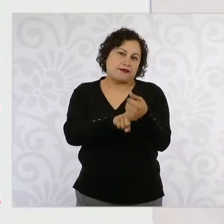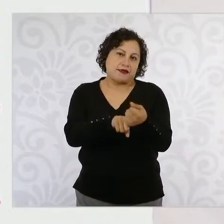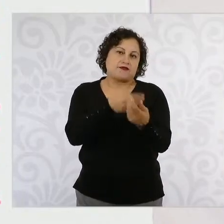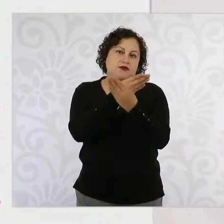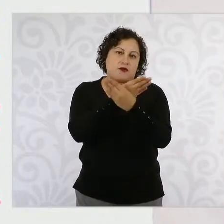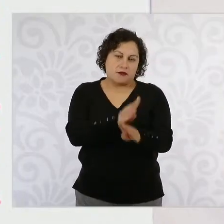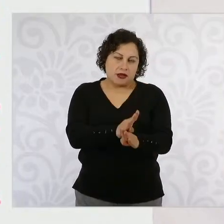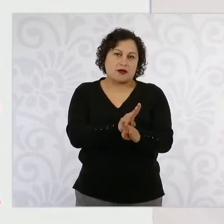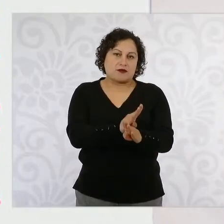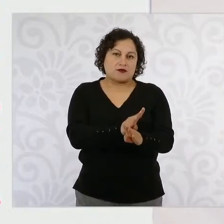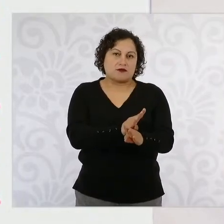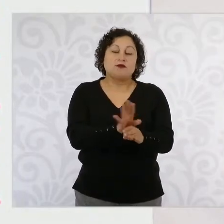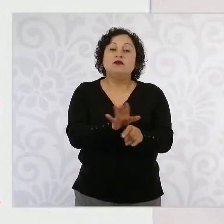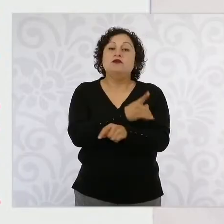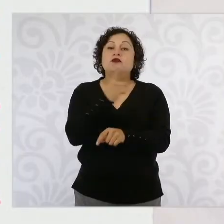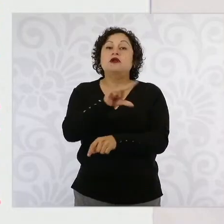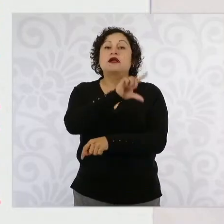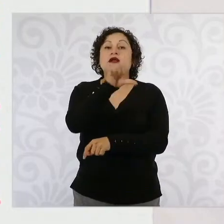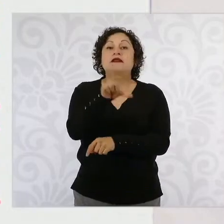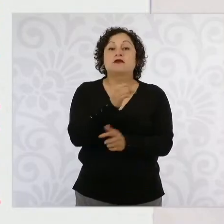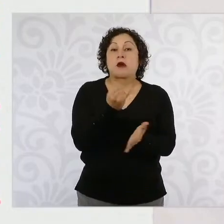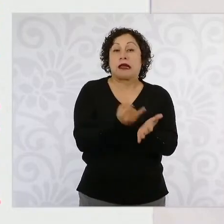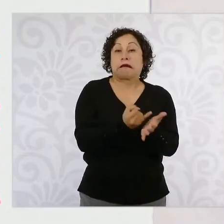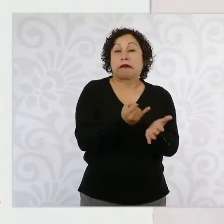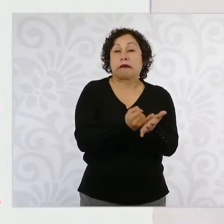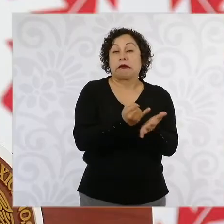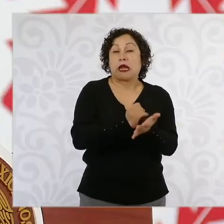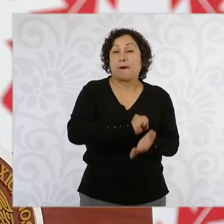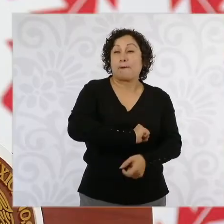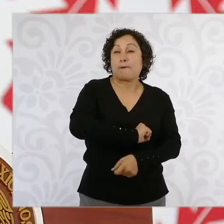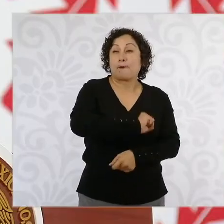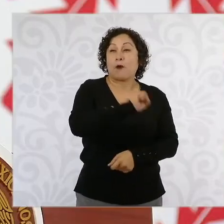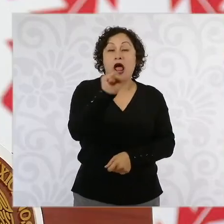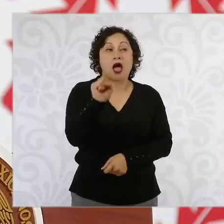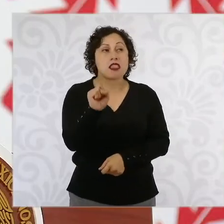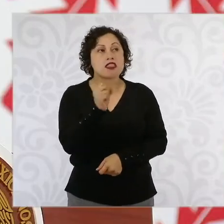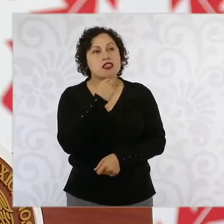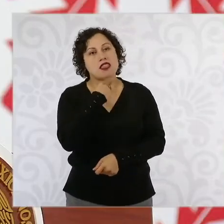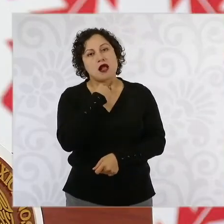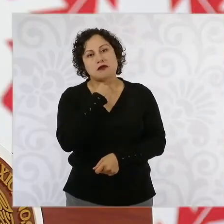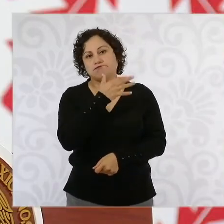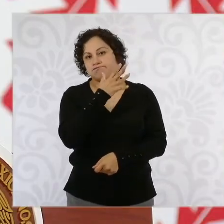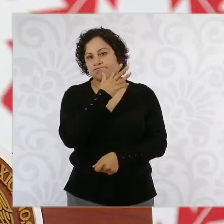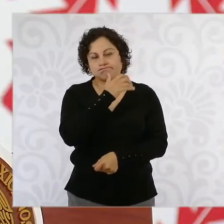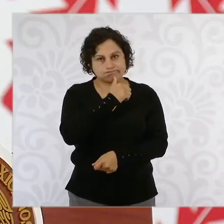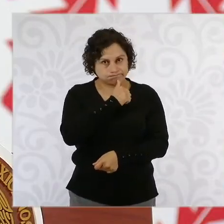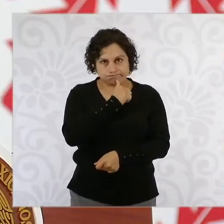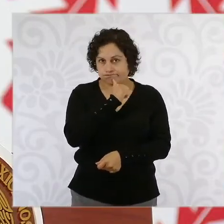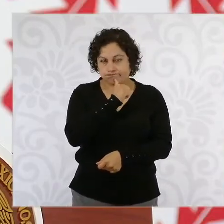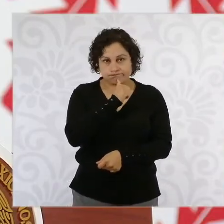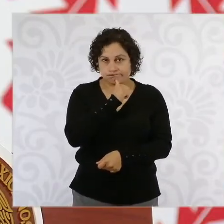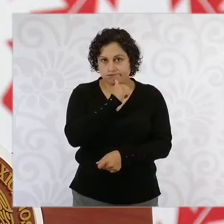elevarse los intereses como se elevaron pues no pudieron pagar se le recuperaron y se quedaron